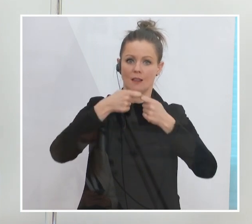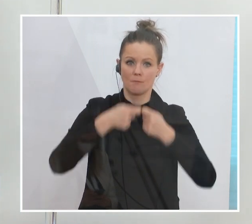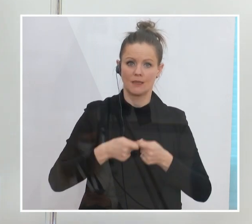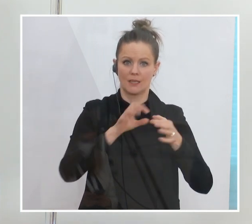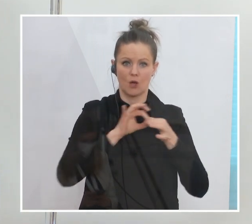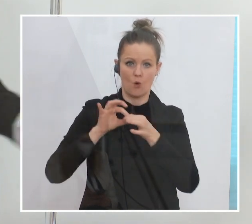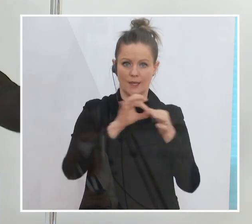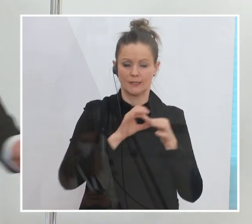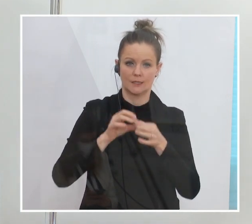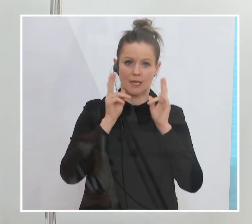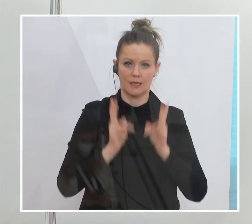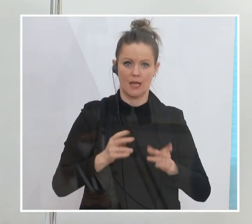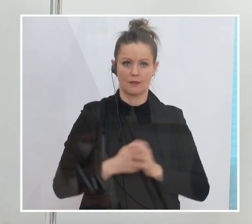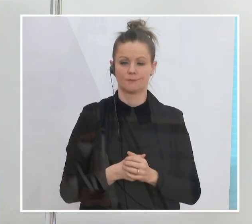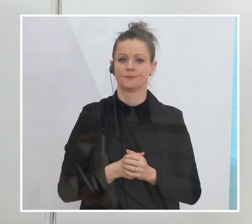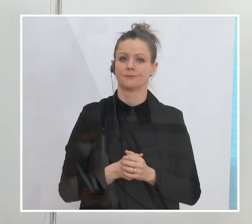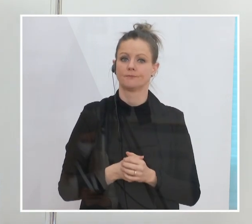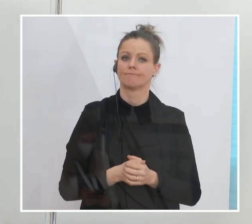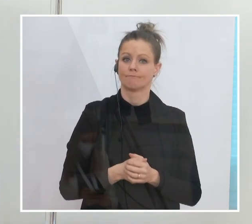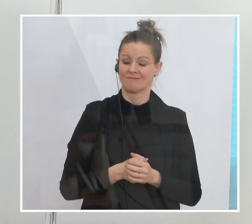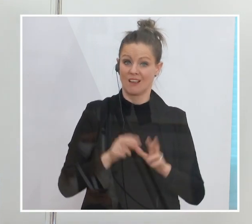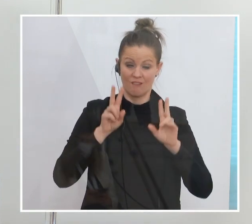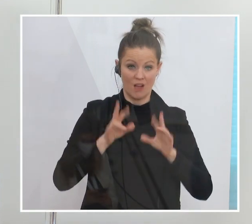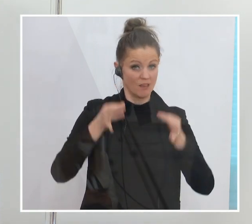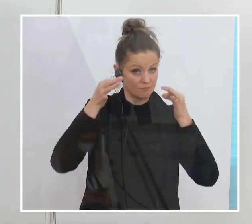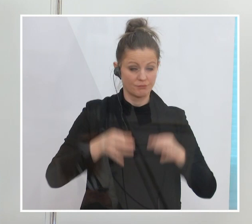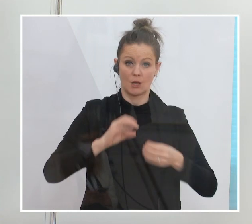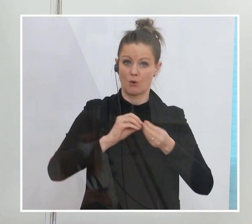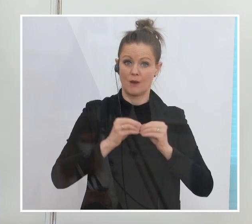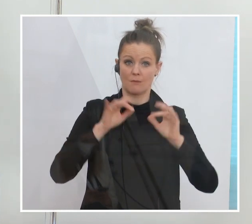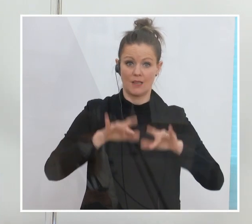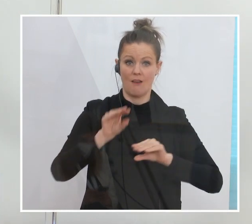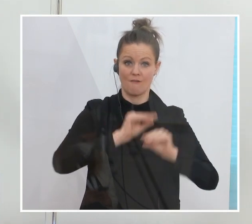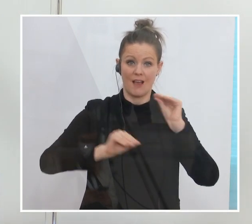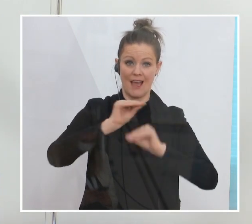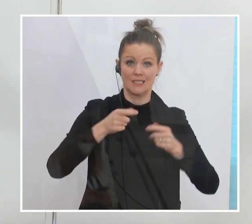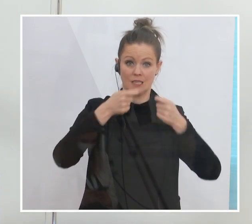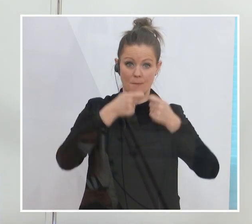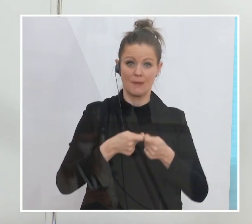Wir haben dort tatsächlich ein Problem, dass die Vereinsmitgliedschaften nachlassen,